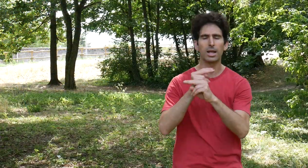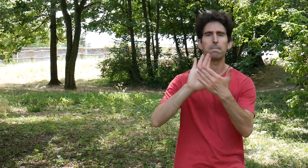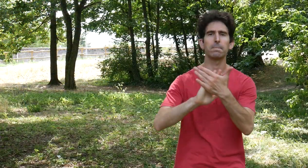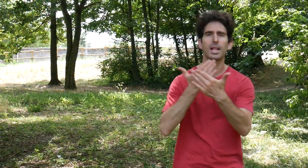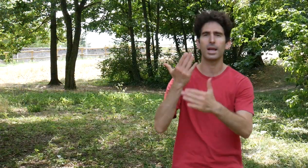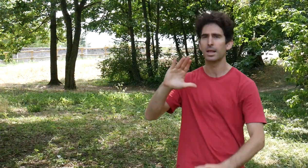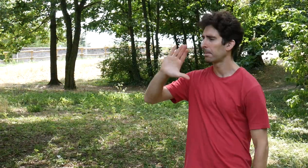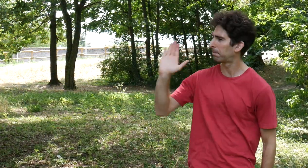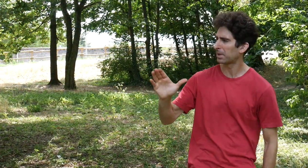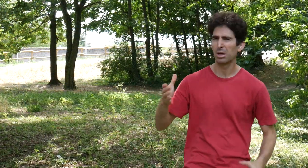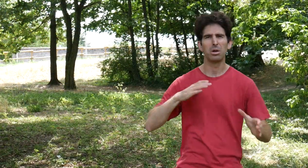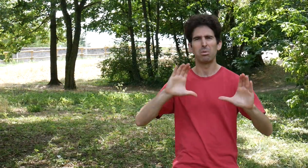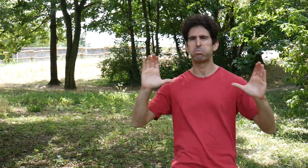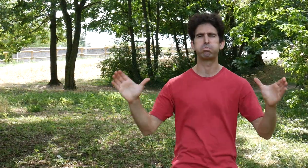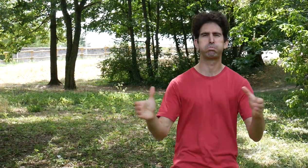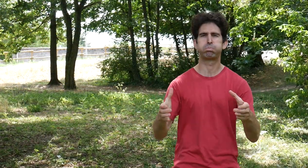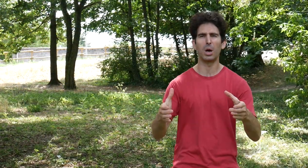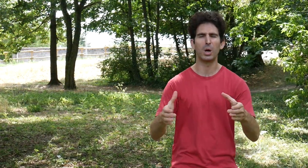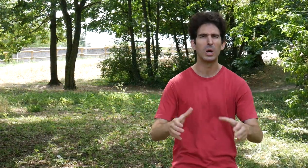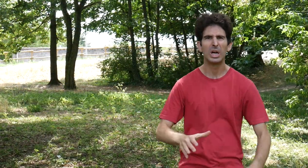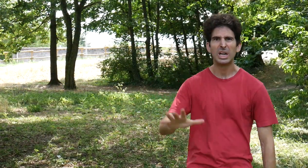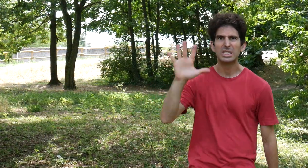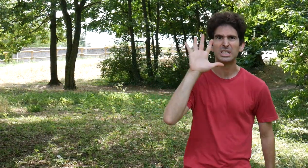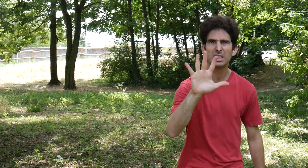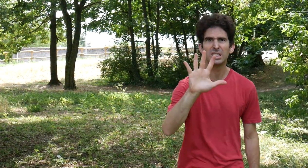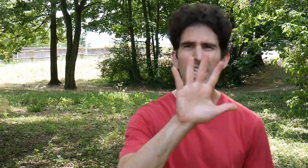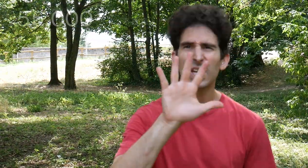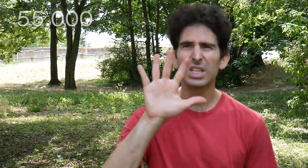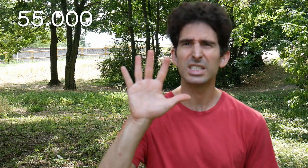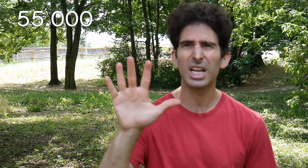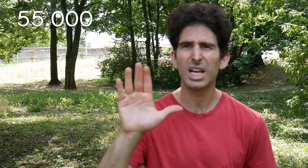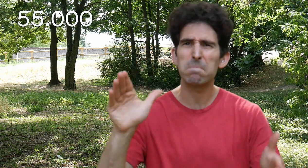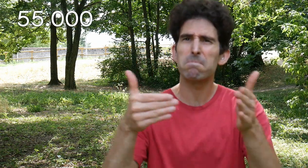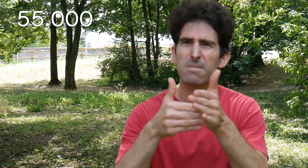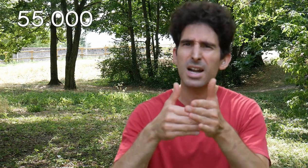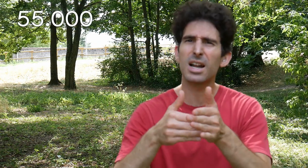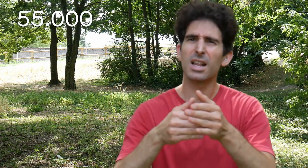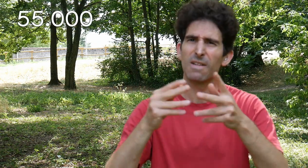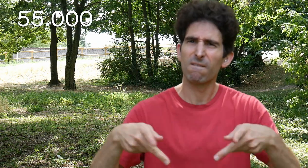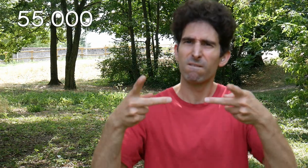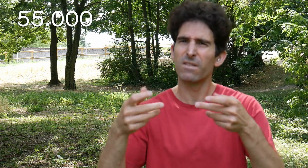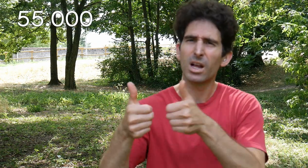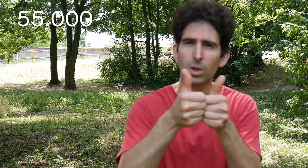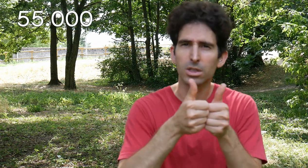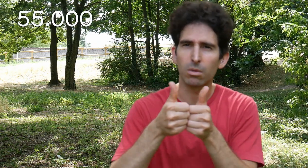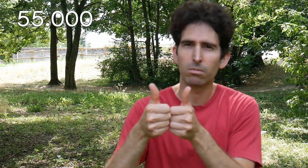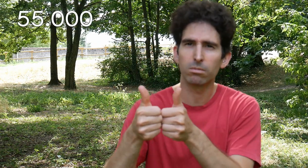Les abeilles à miel vivent en groupe. 55.000 individus vivent ensemble.